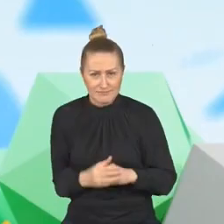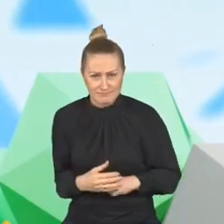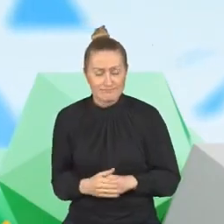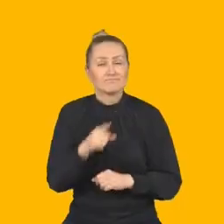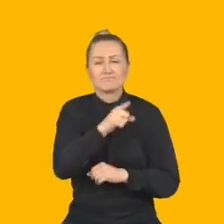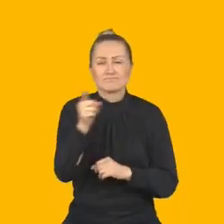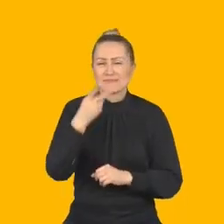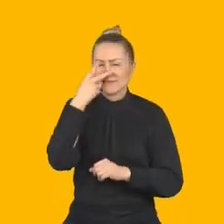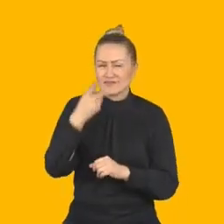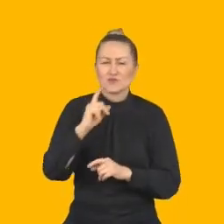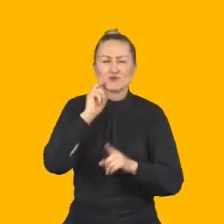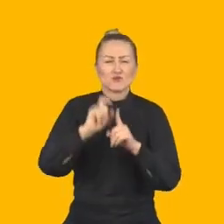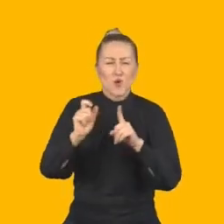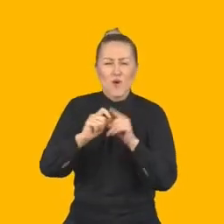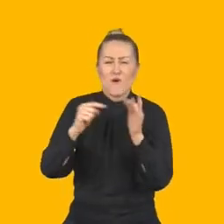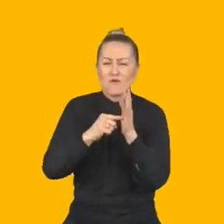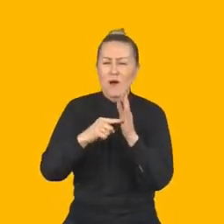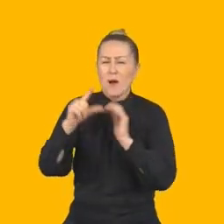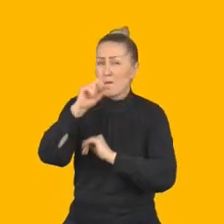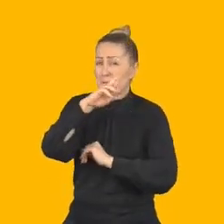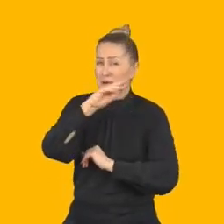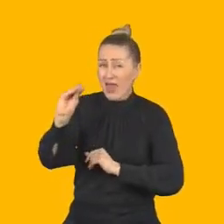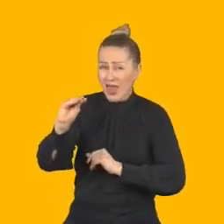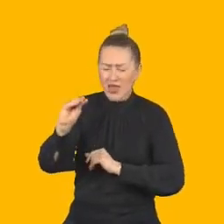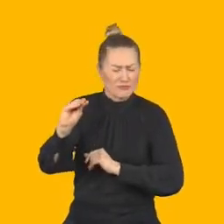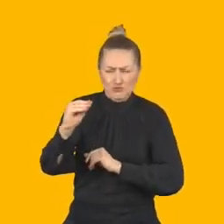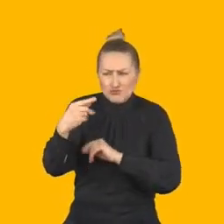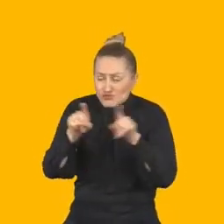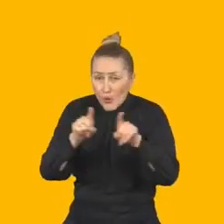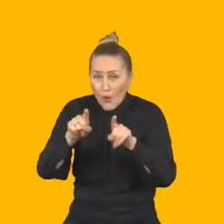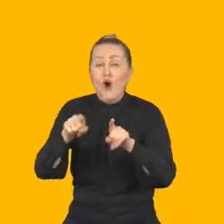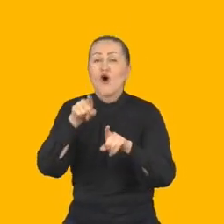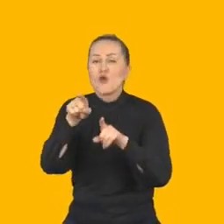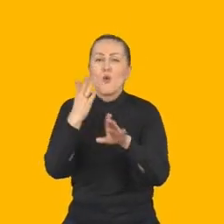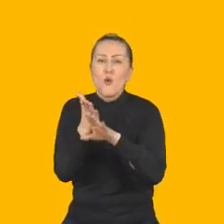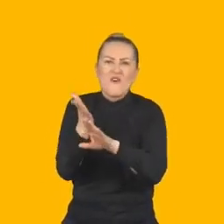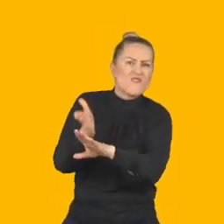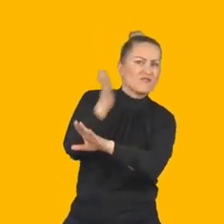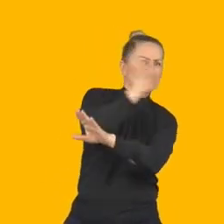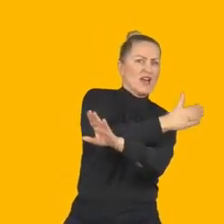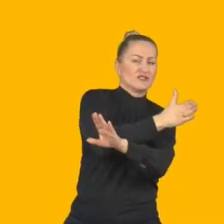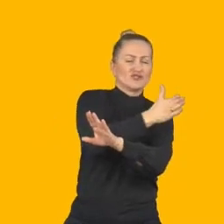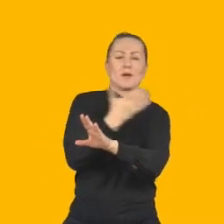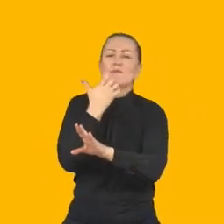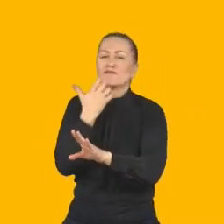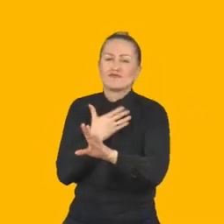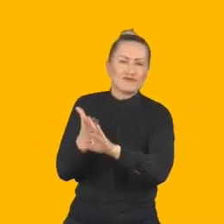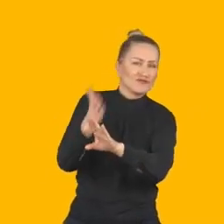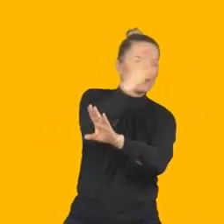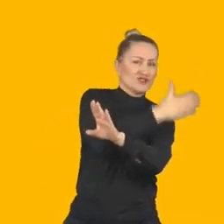tego słowa, to już sam przedrostek pre świadczy o tym, że jest to coś, co robimy jeszcze zanim dezinformacja się pojawi.